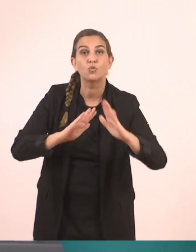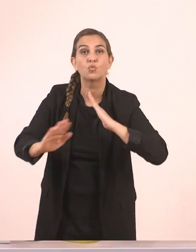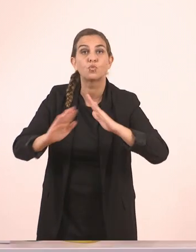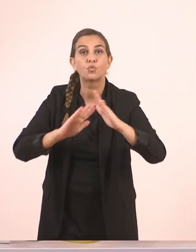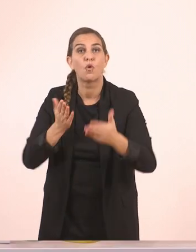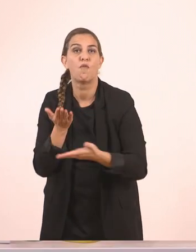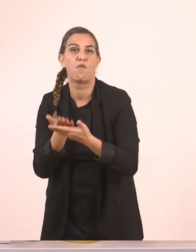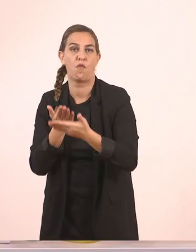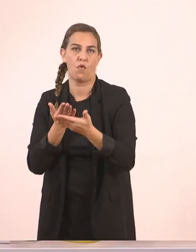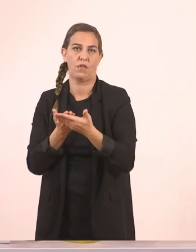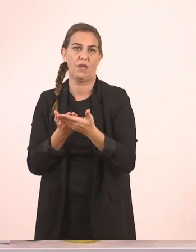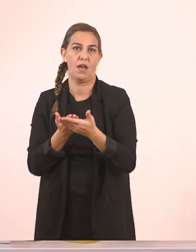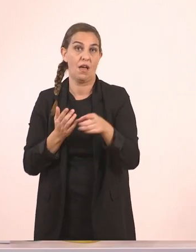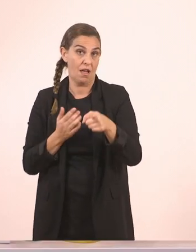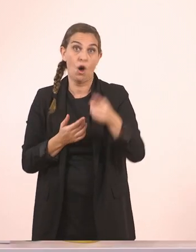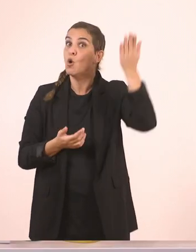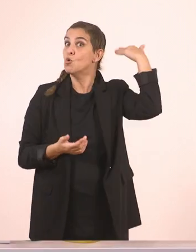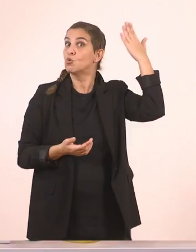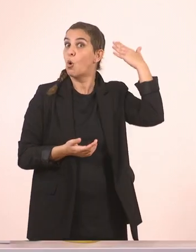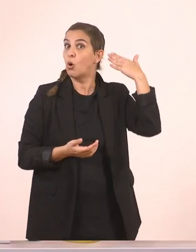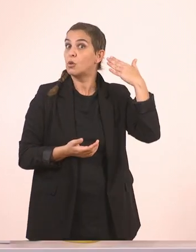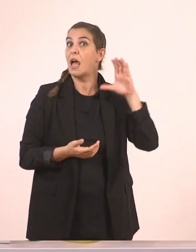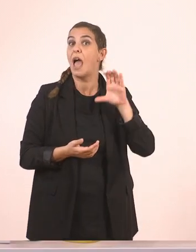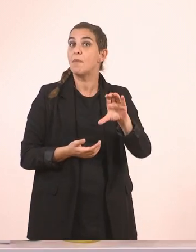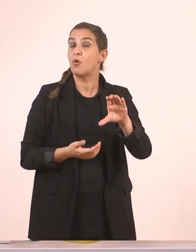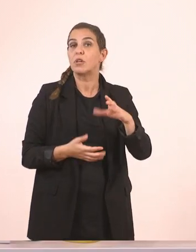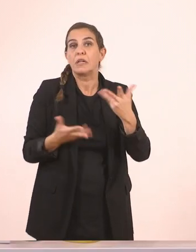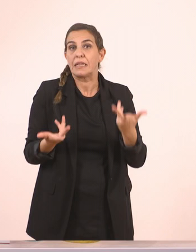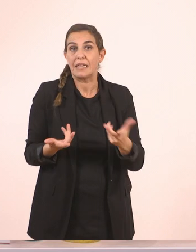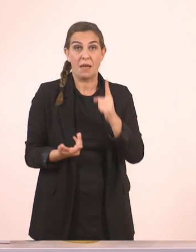Γιατί μην ξεχνάτε, εκείνα τα χρόνια ήταν τελείως διαφορετική η νοοτροπία,